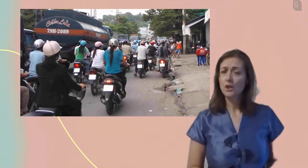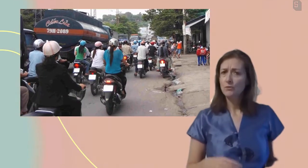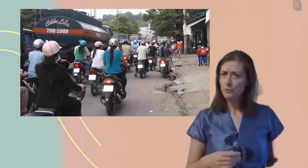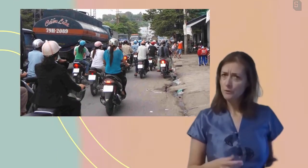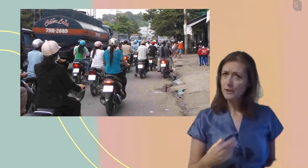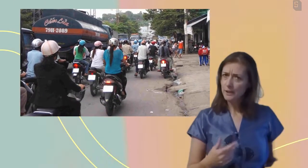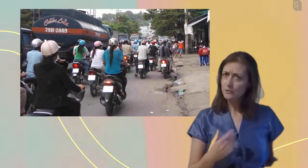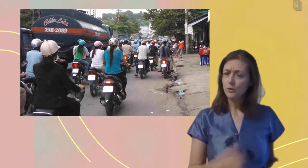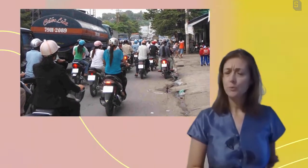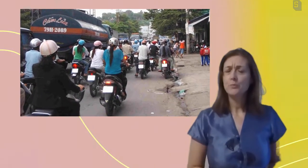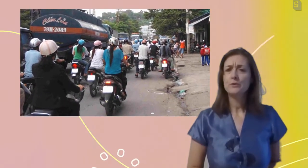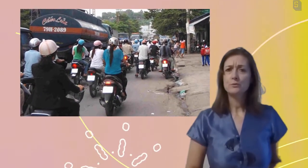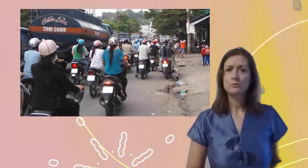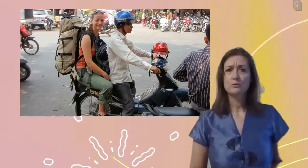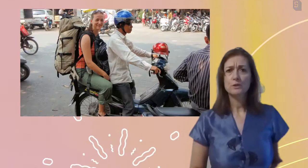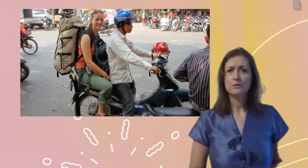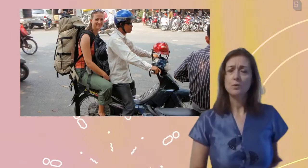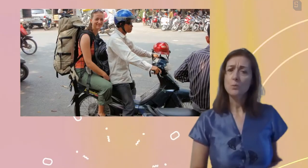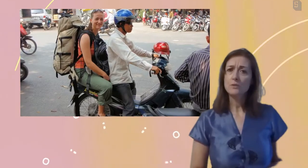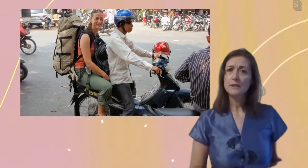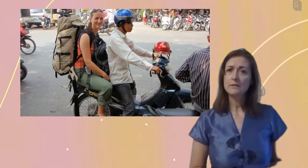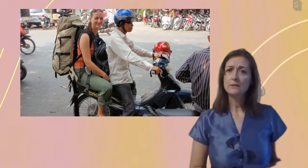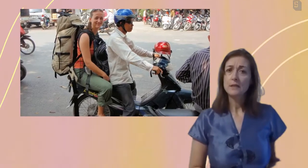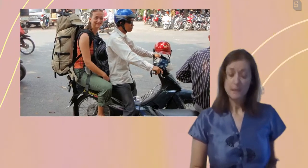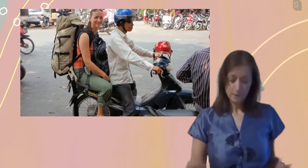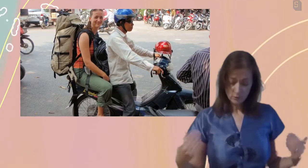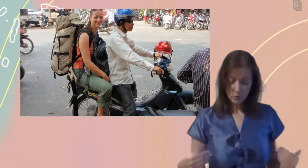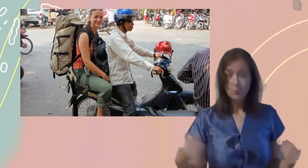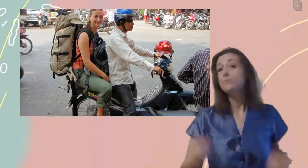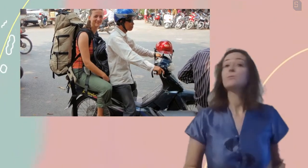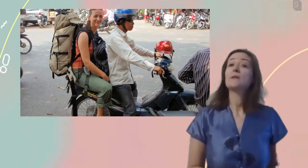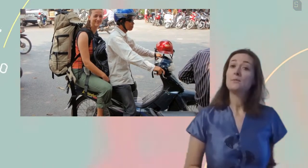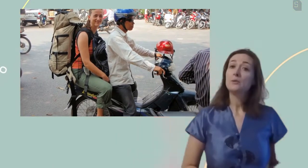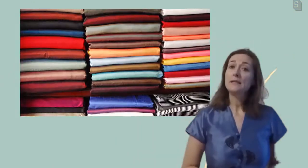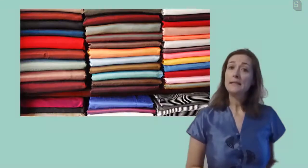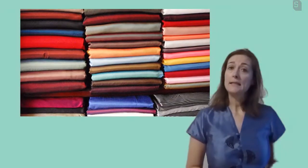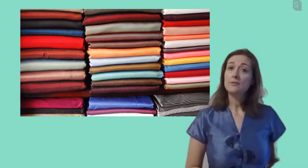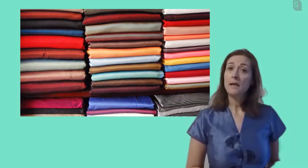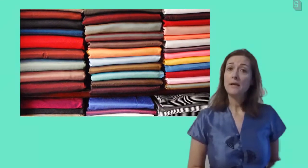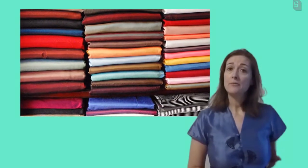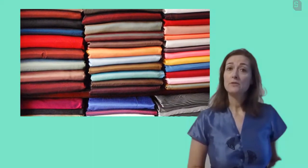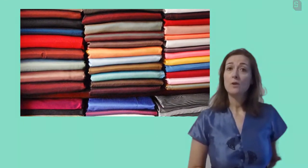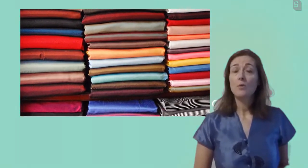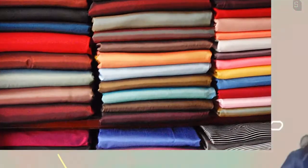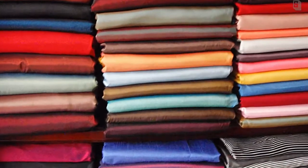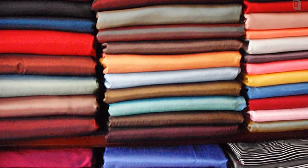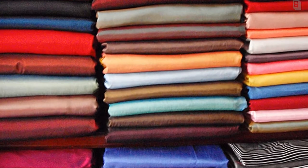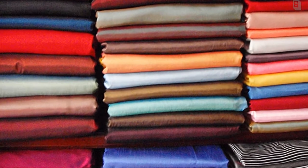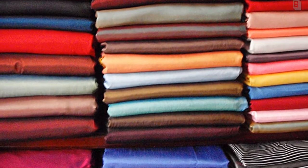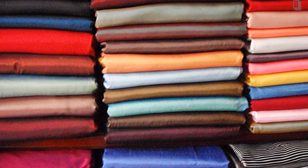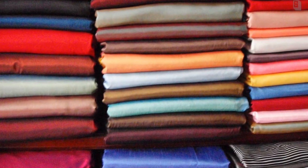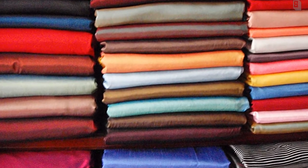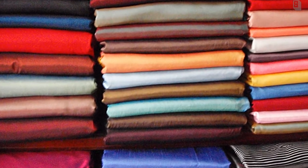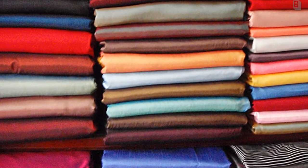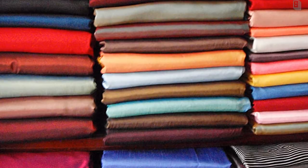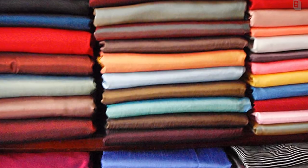wordt wel ernstig probeert om de toerist op te lichten je kan er ook bijvoorbeeld heel mooi kleren laten maken vietnam wat ook altijd leuk is is